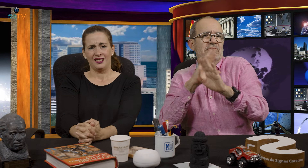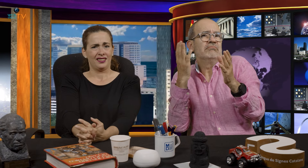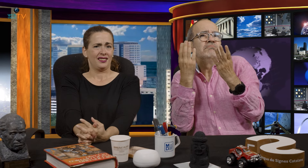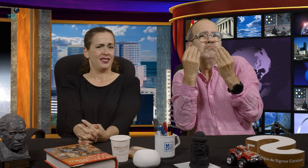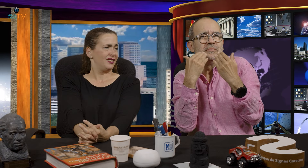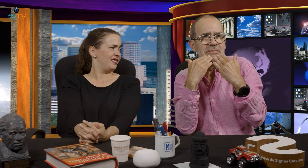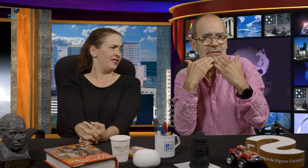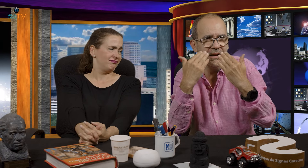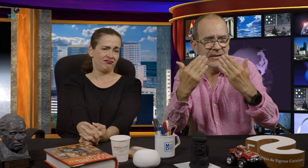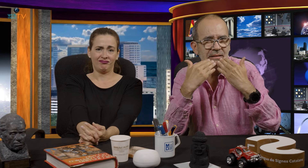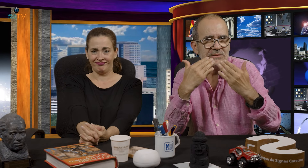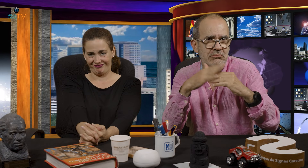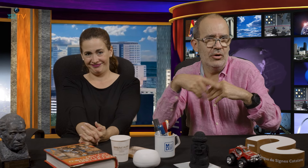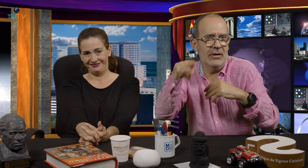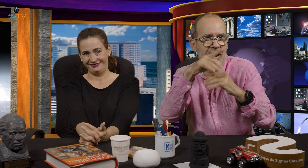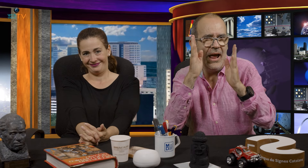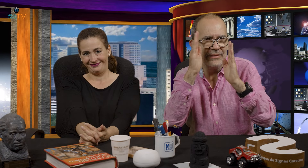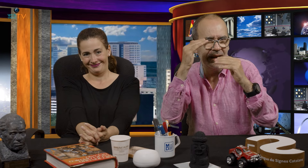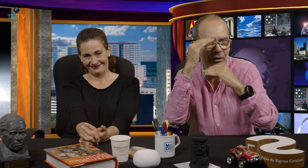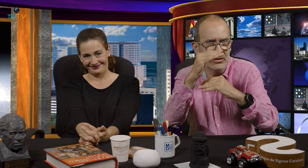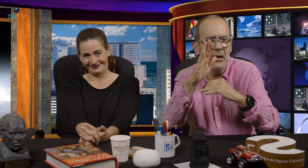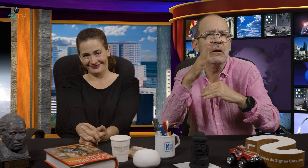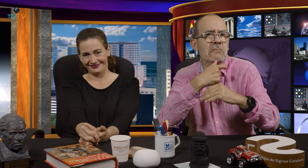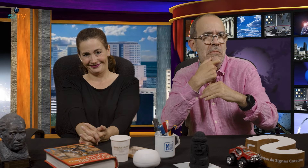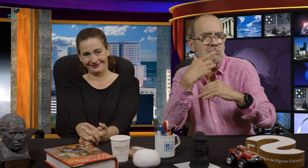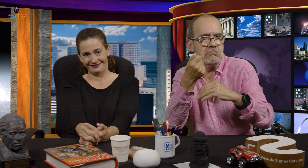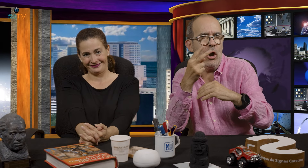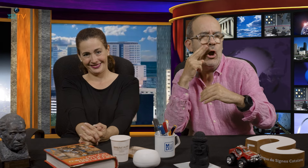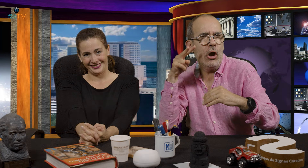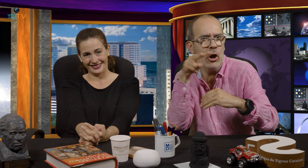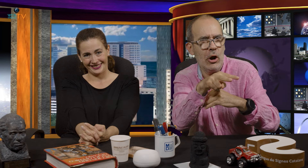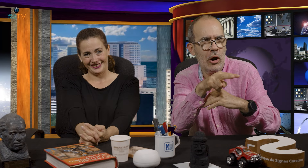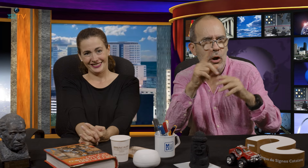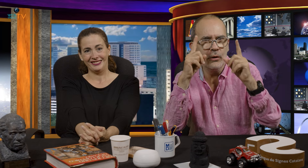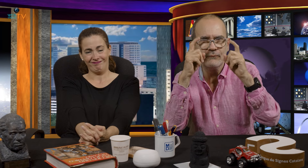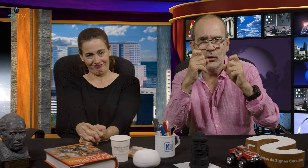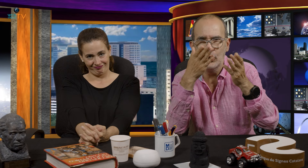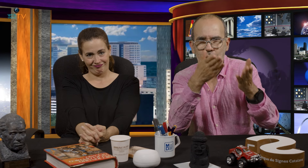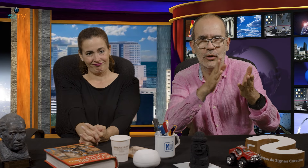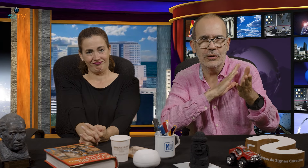Muchas gracias por vuestra atención y me gustaría que miraseis fotos